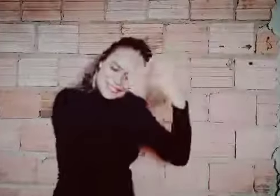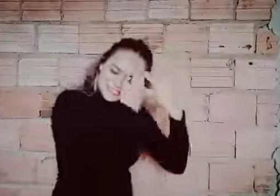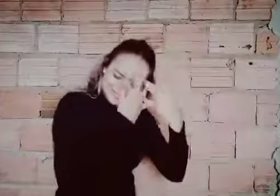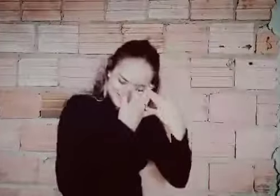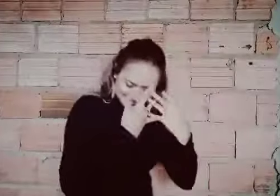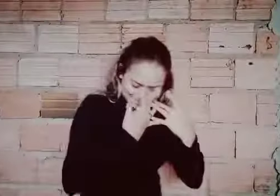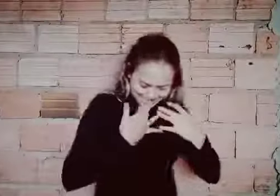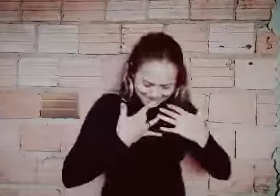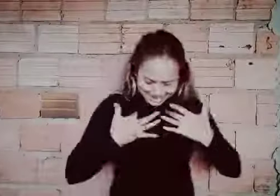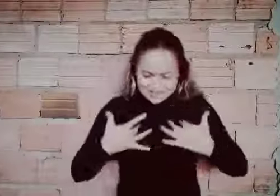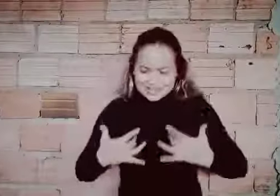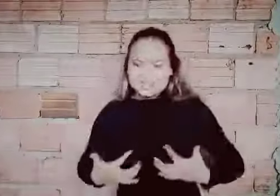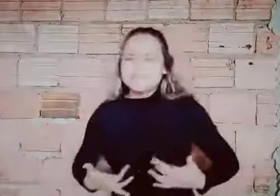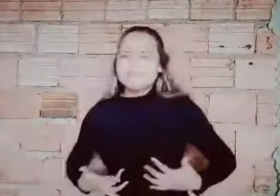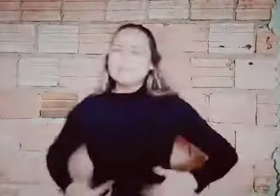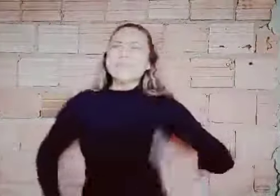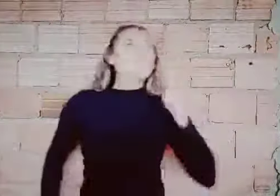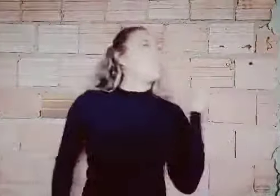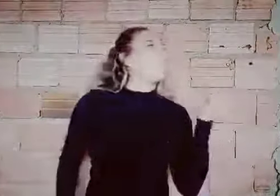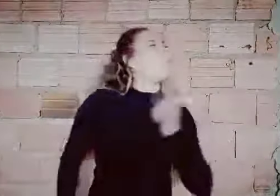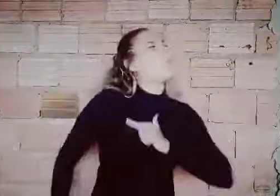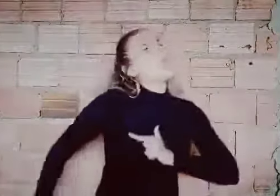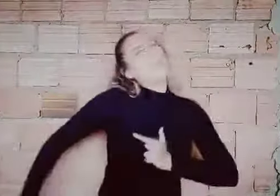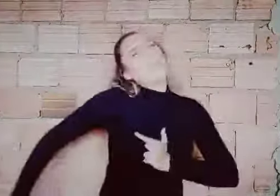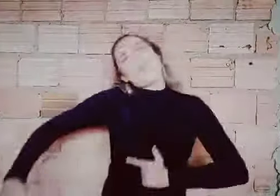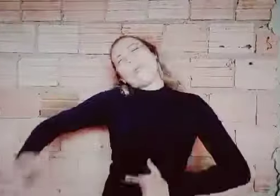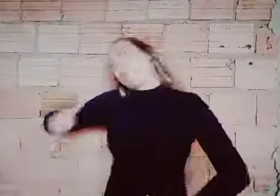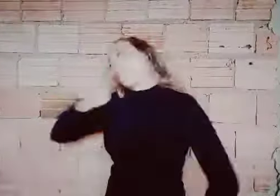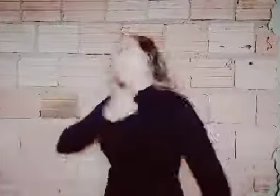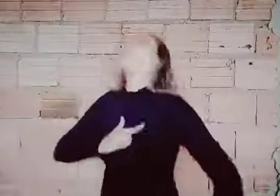Vem me transformar